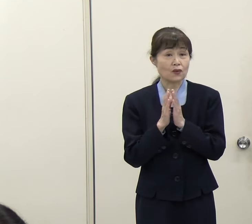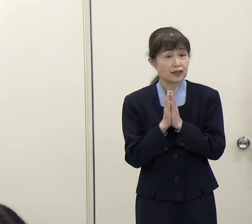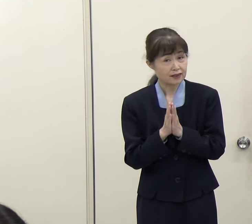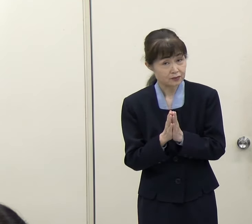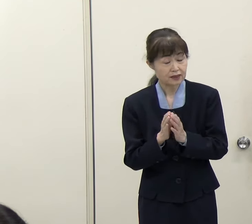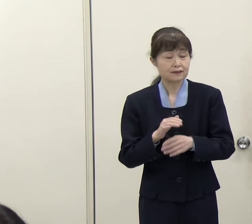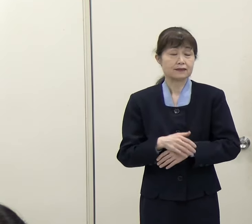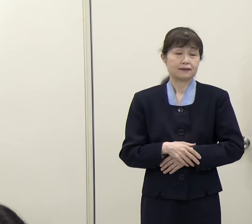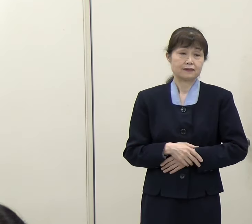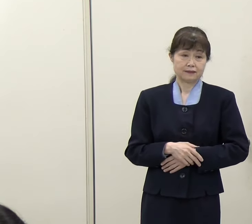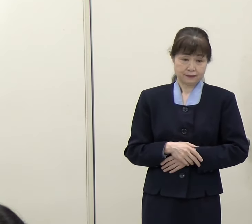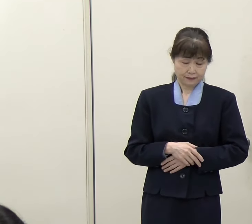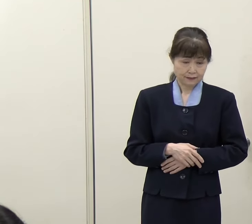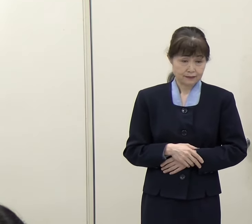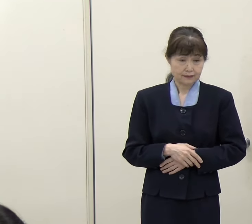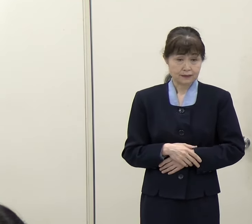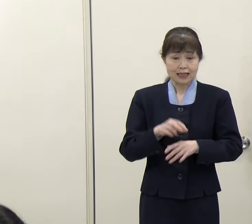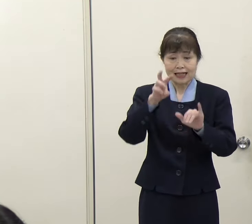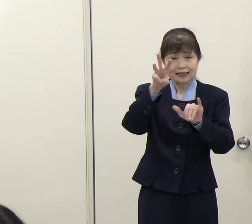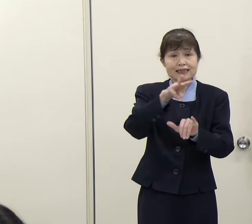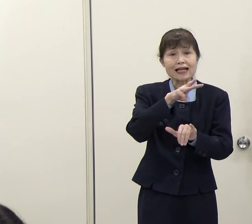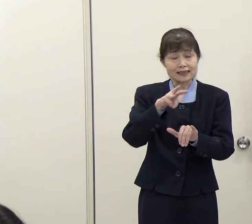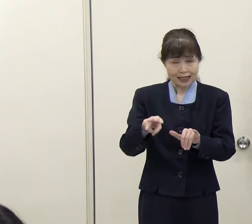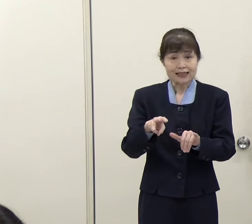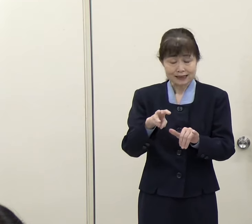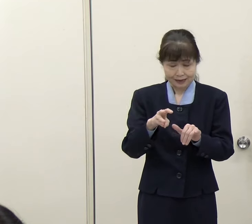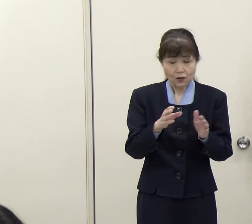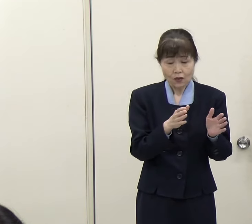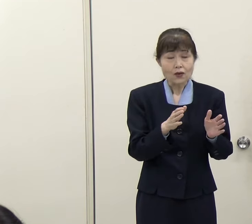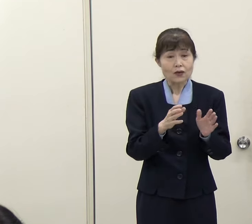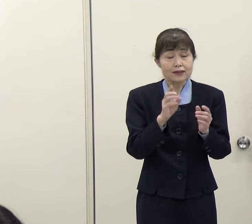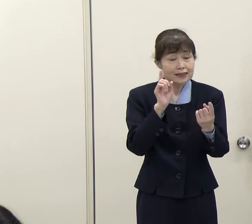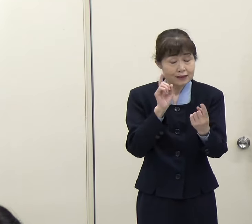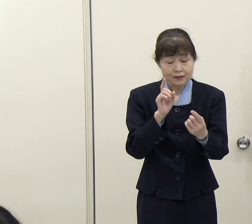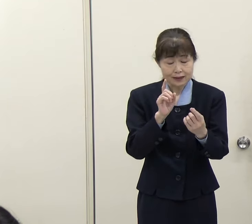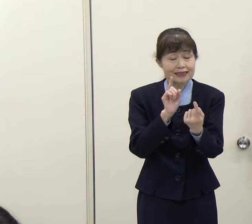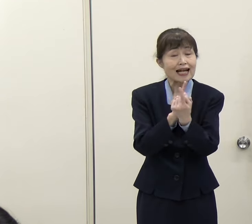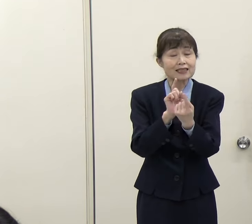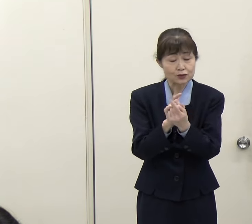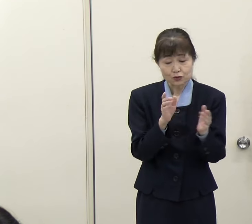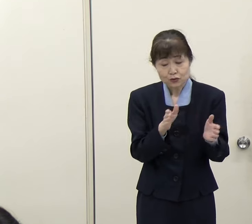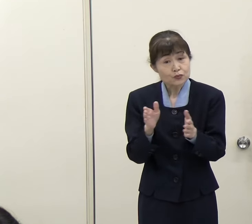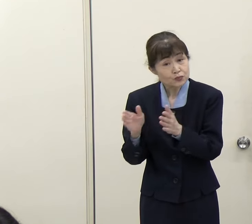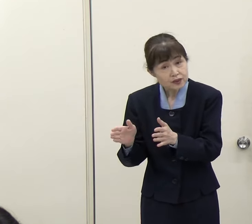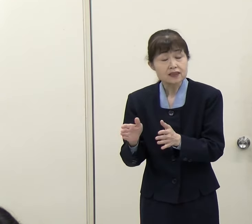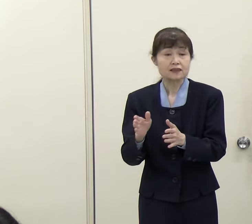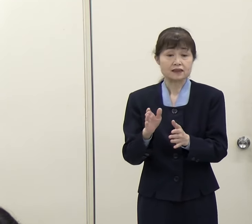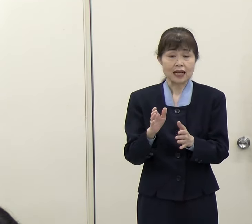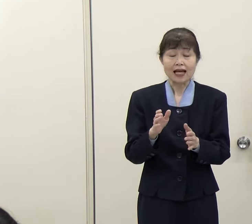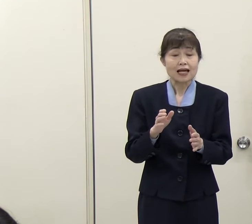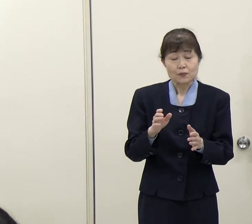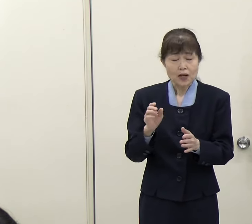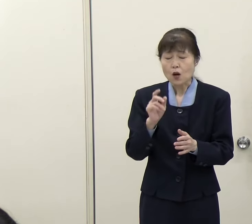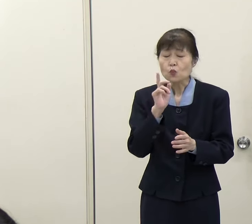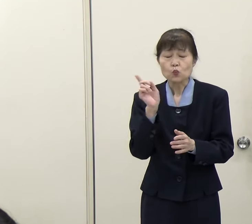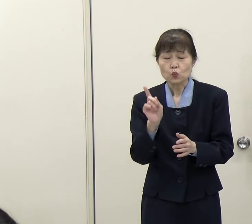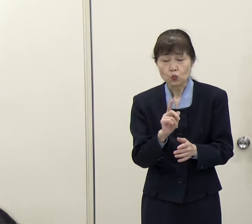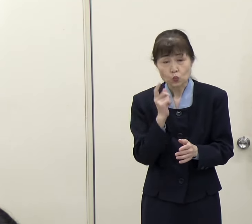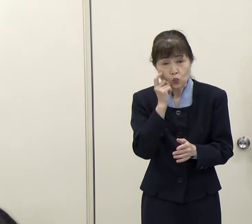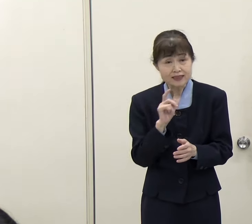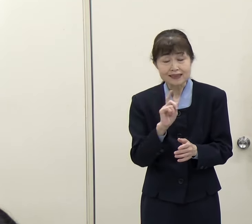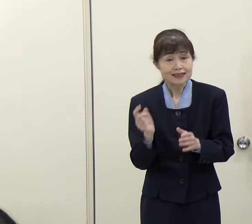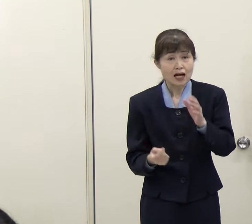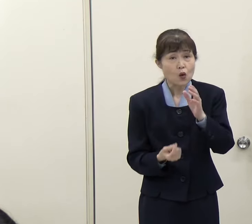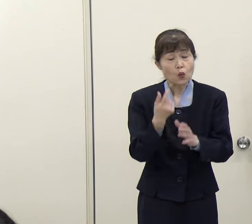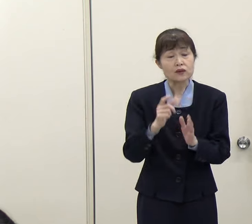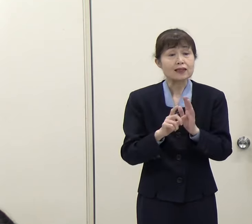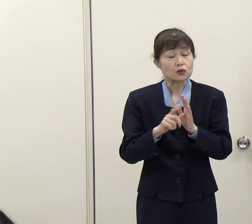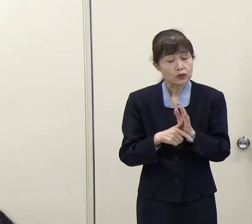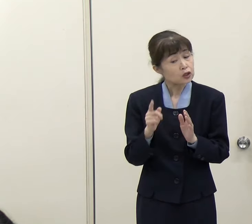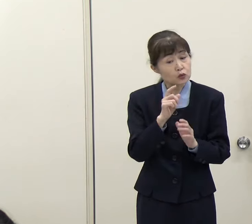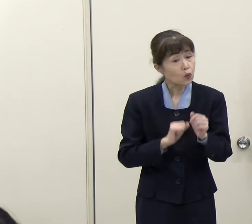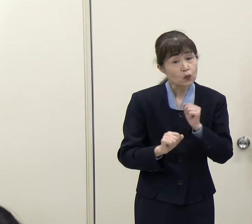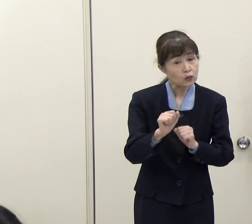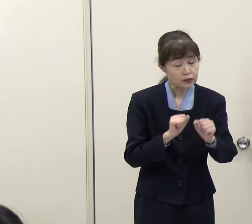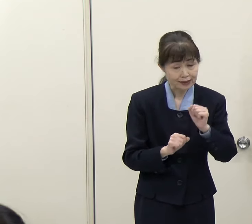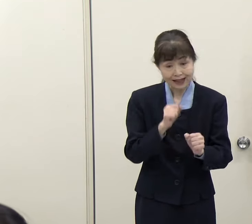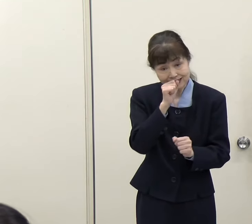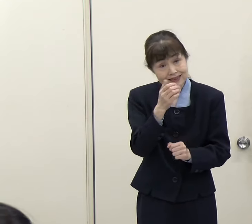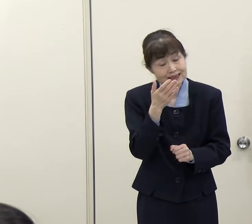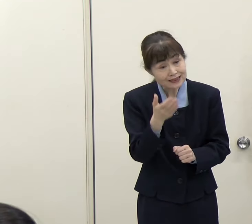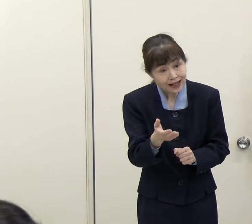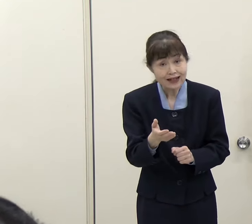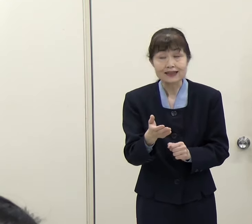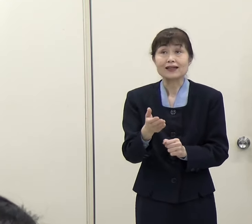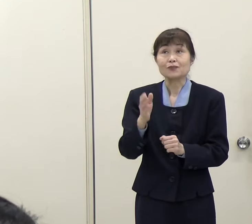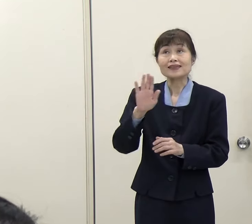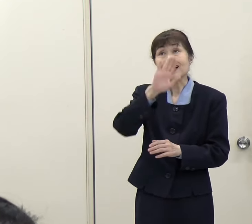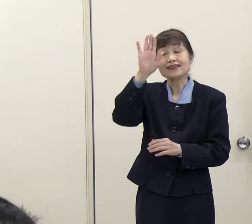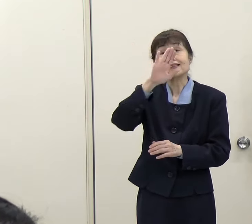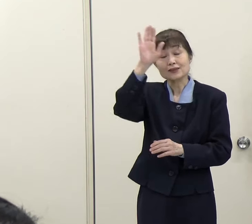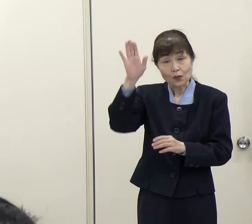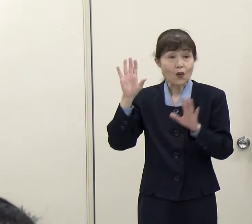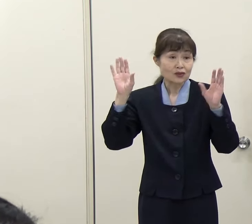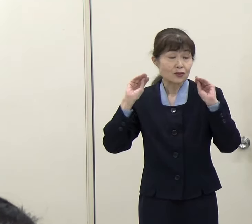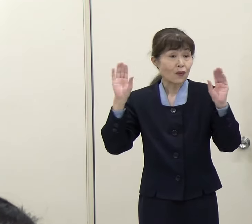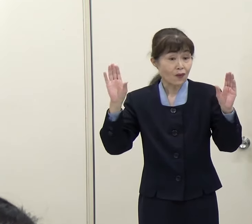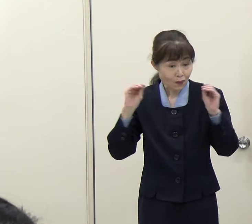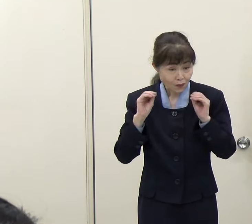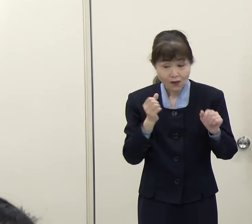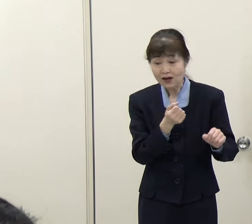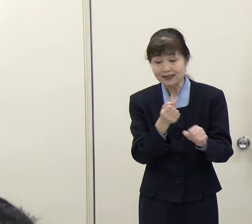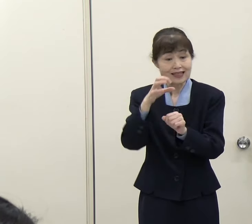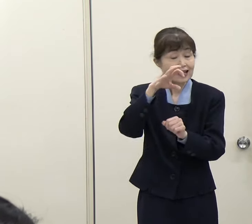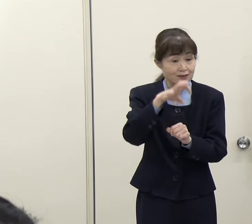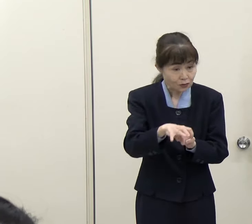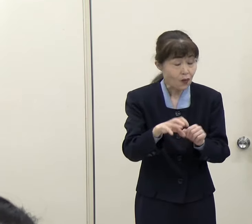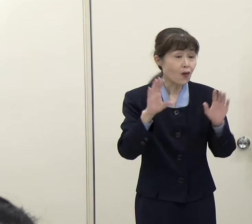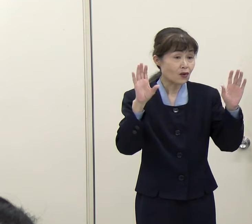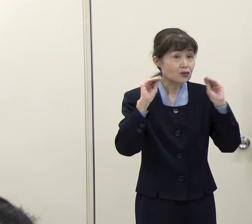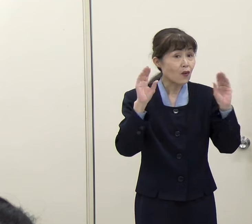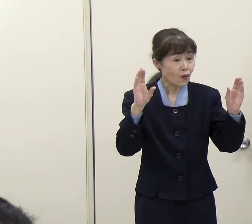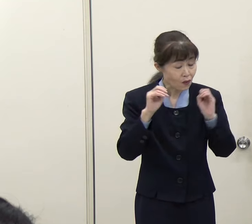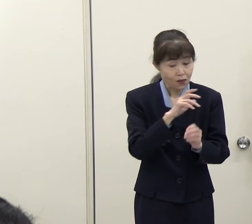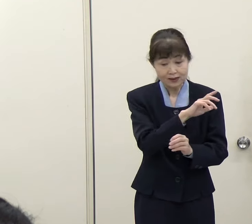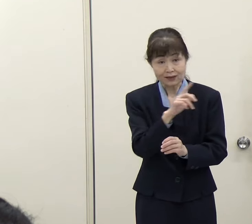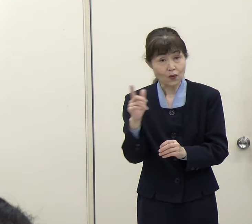こういう災害に備えて、いざというときにどういう行動を取ったらいいのか、あるいは、先ほど申しました気象情報、避難所の情報、こういったものを